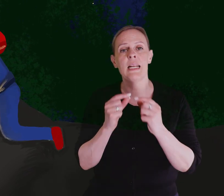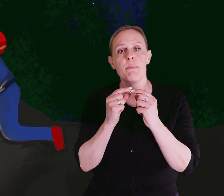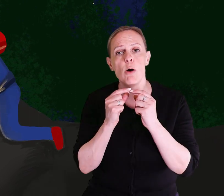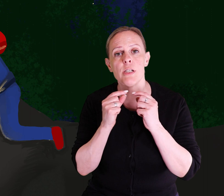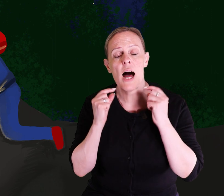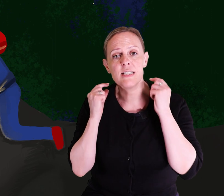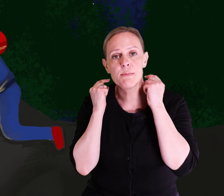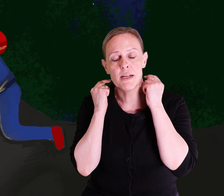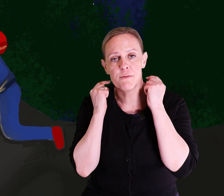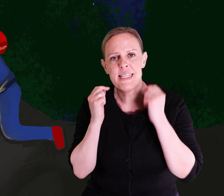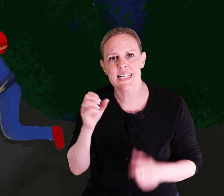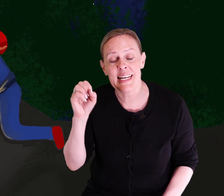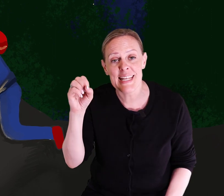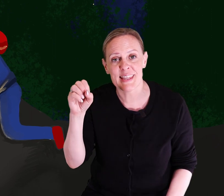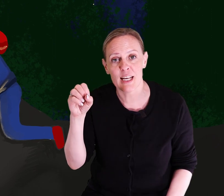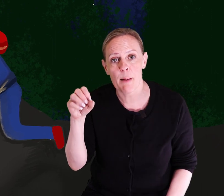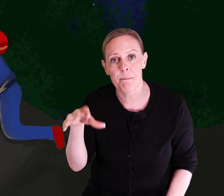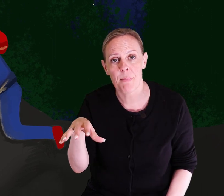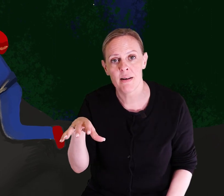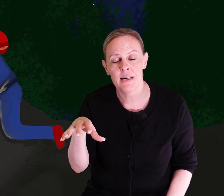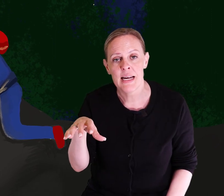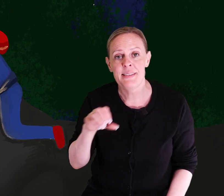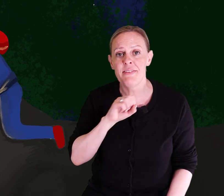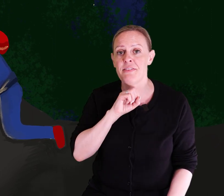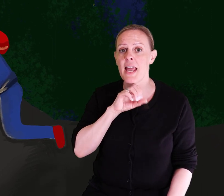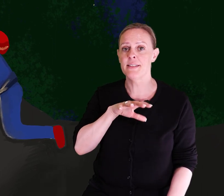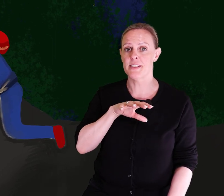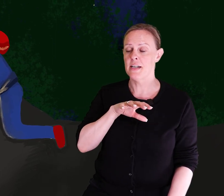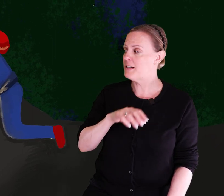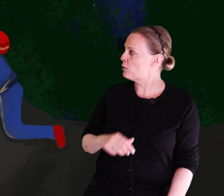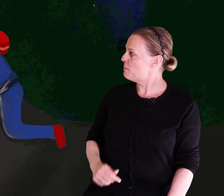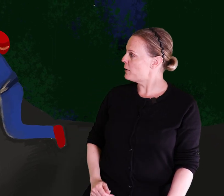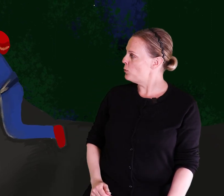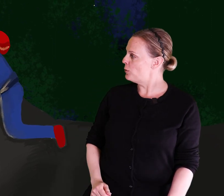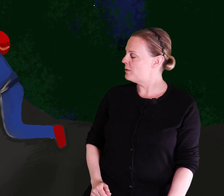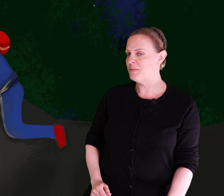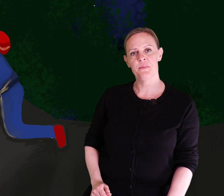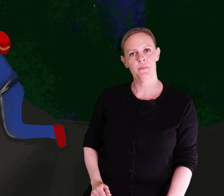på lilla Mjaus halsband så finns en liten lampa den tänds när de kommer ut